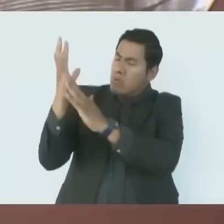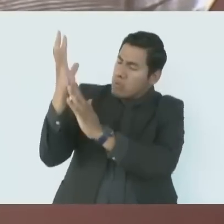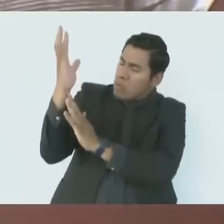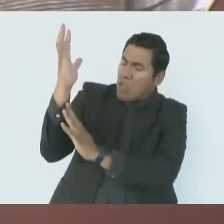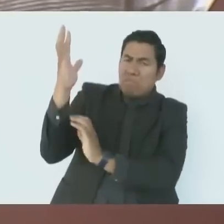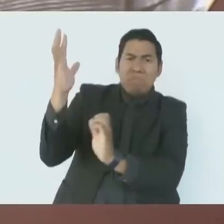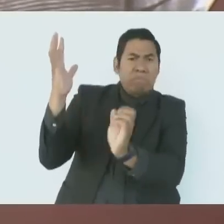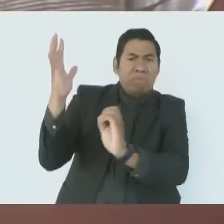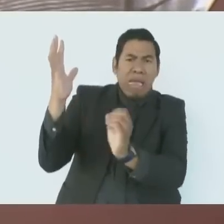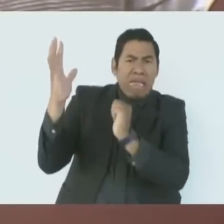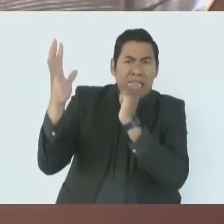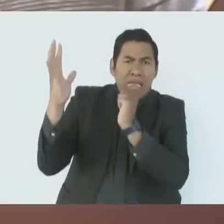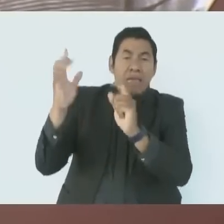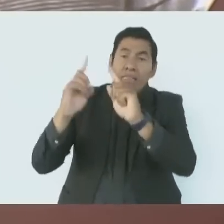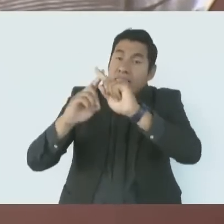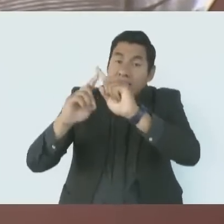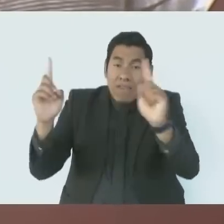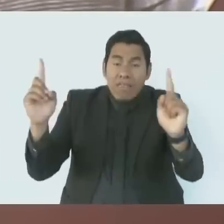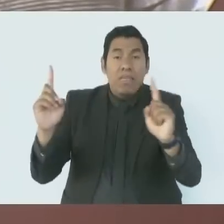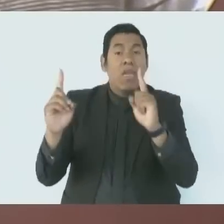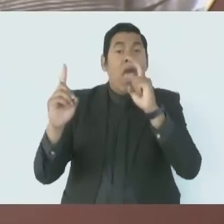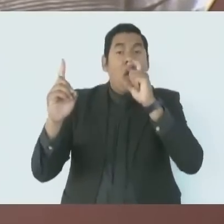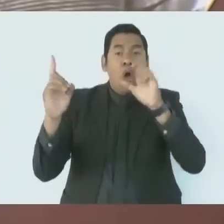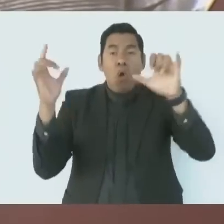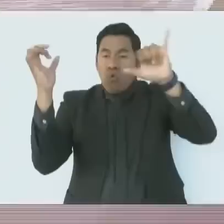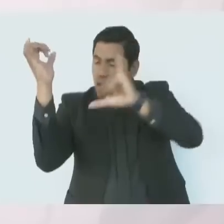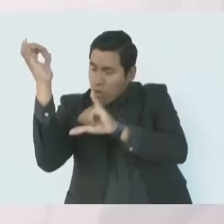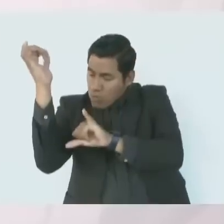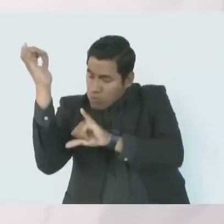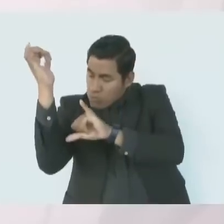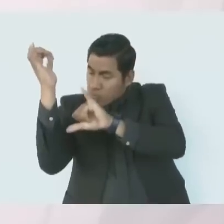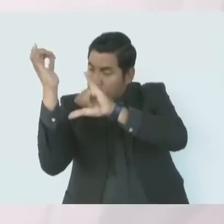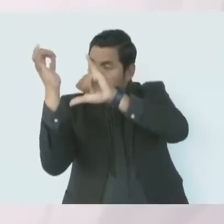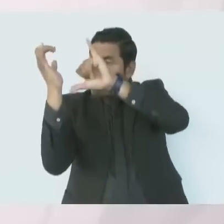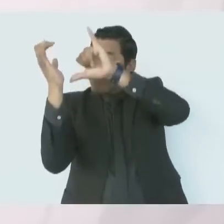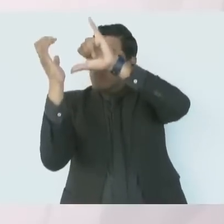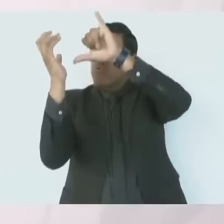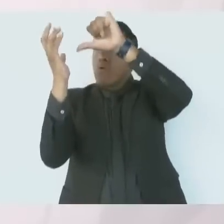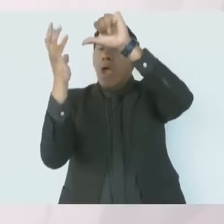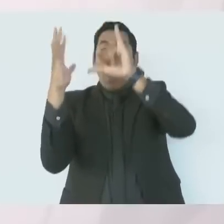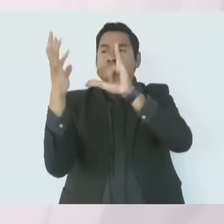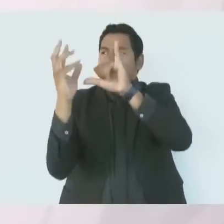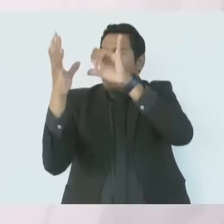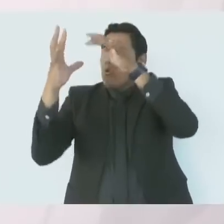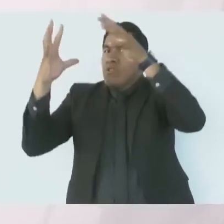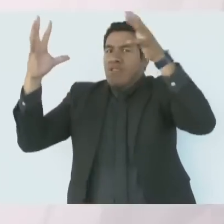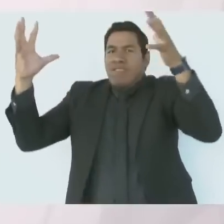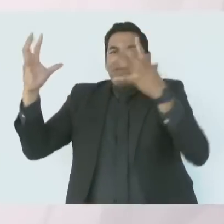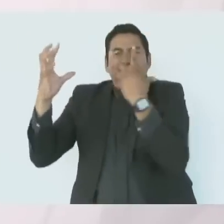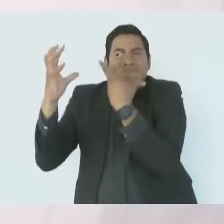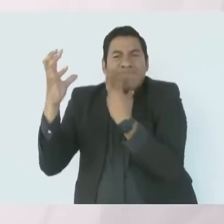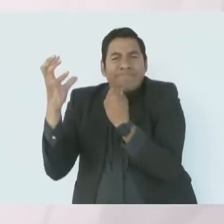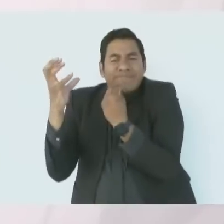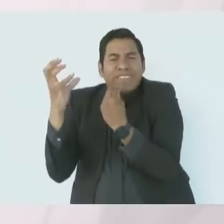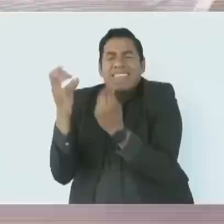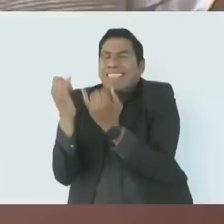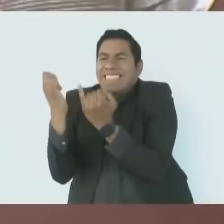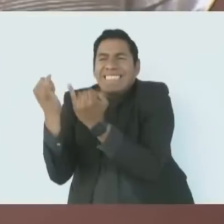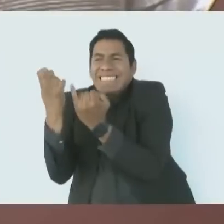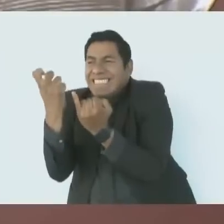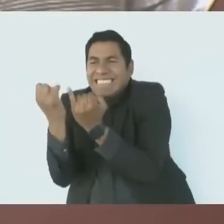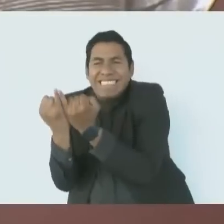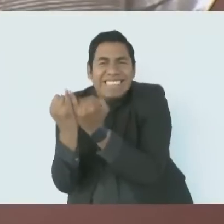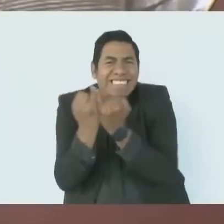se riega desde abajo entonces el árbol florece por eso nunca vamos a traicionar ese principio